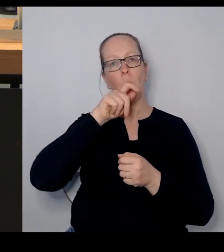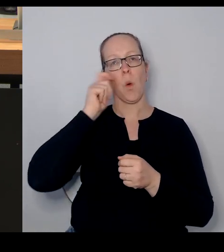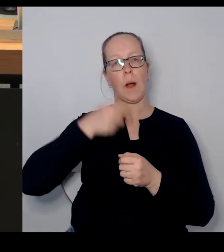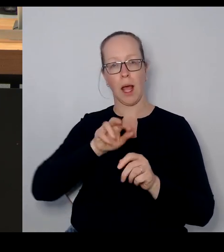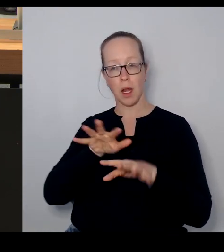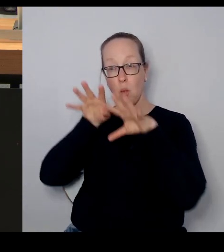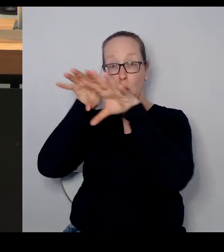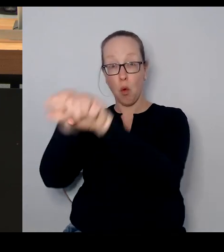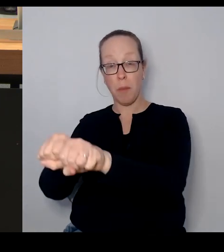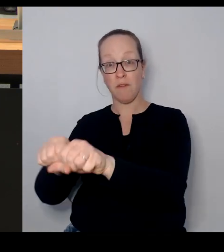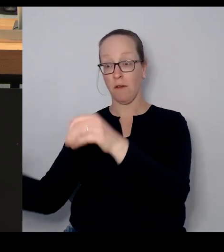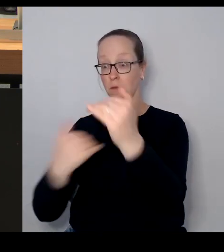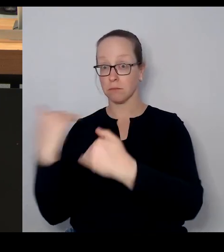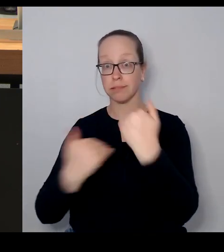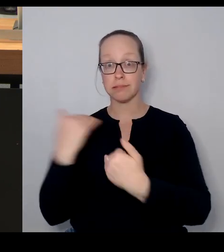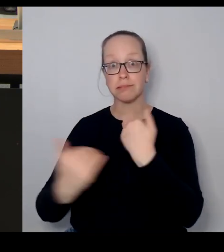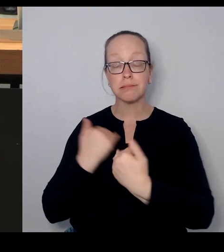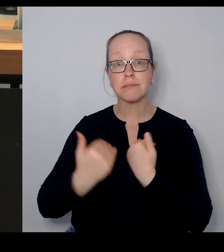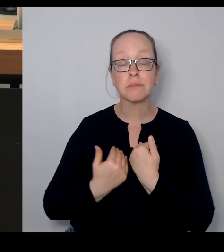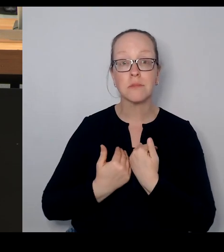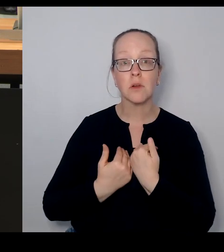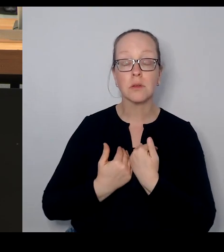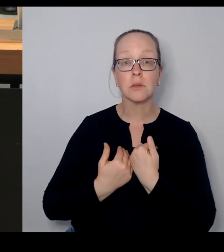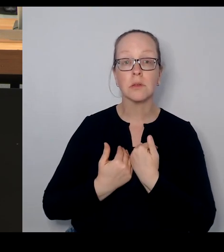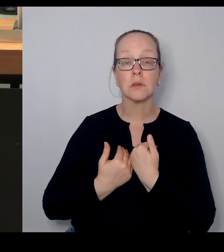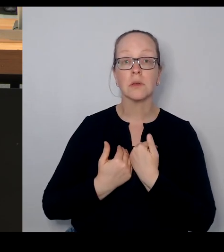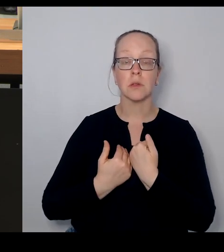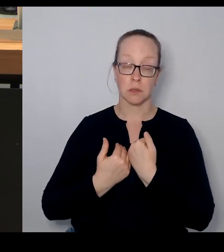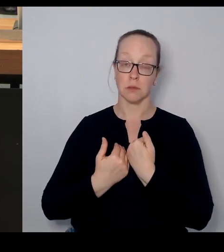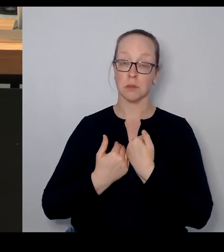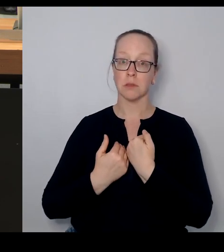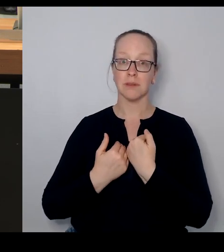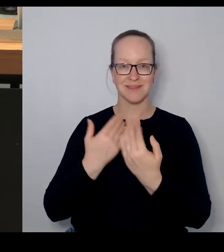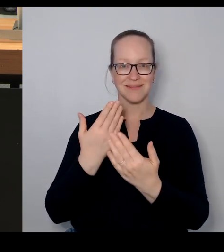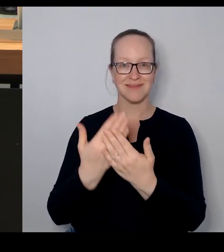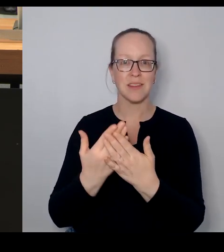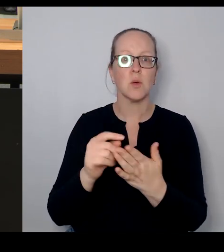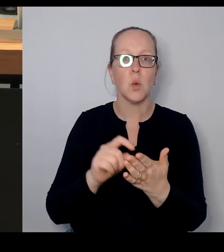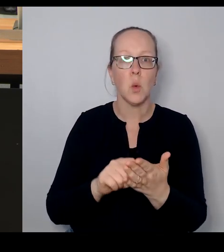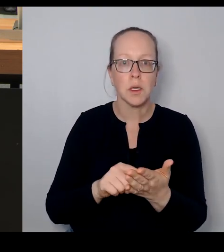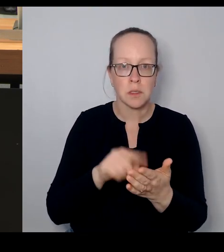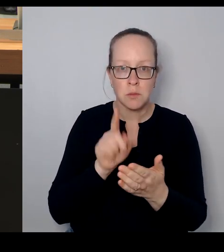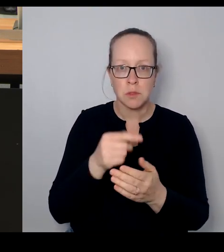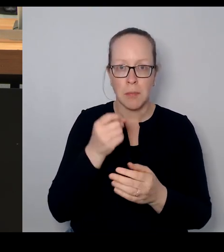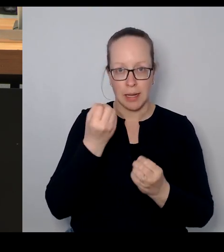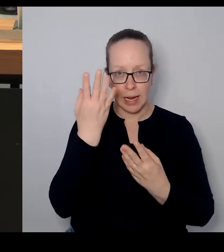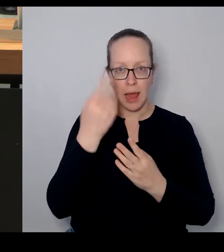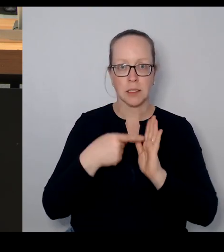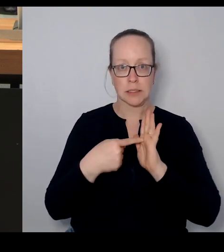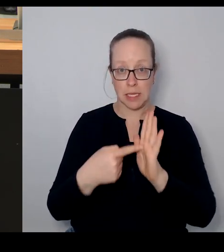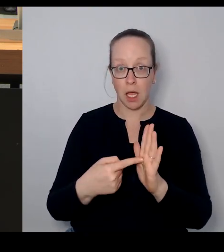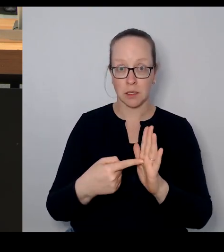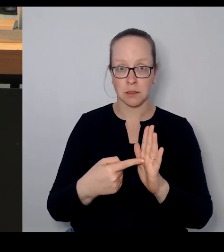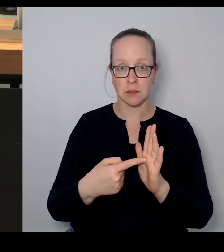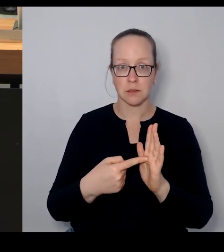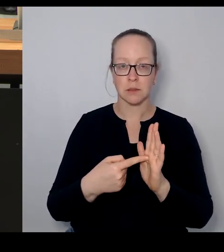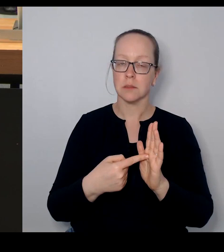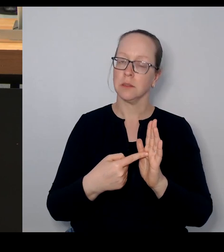das eine Ursache hat. Und jetzt macht es vielleicht Sinn, sich trotzdem noch mal ein bisschen mit der Sache zu beschäftigen, auch wenn Sie das eigentlich nicht wollen.